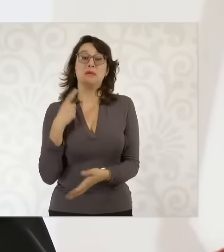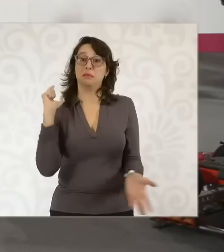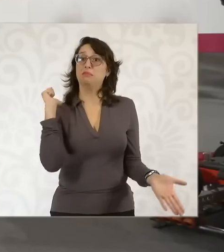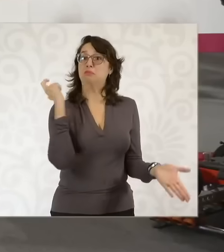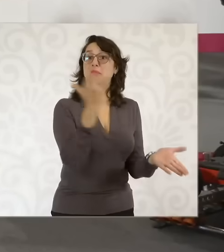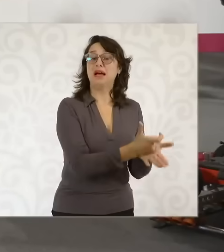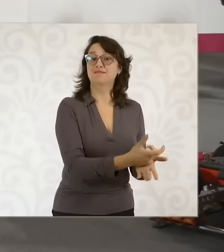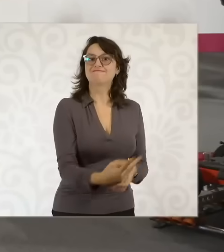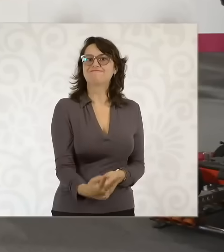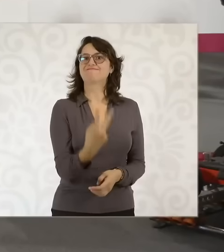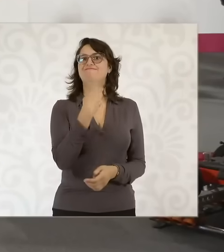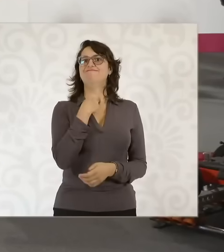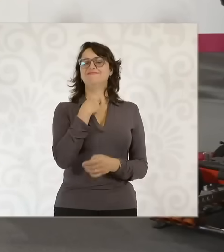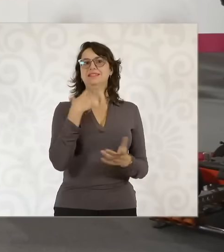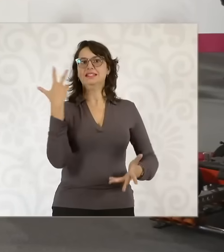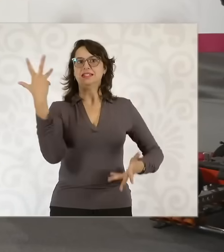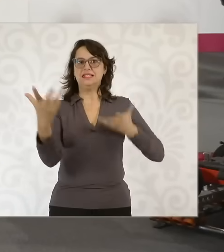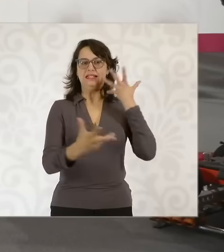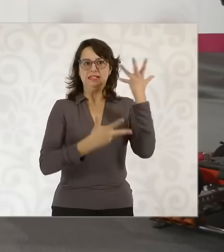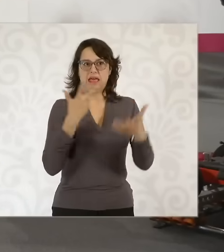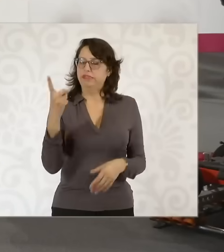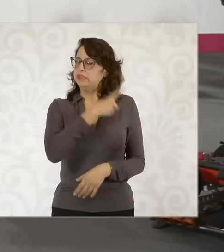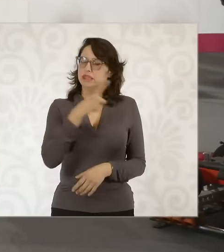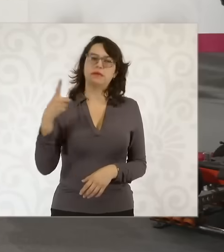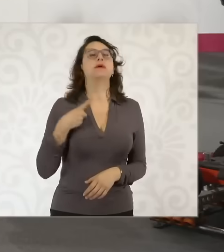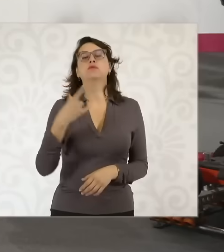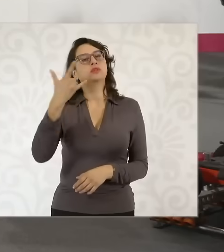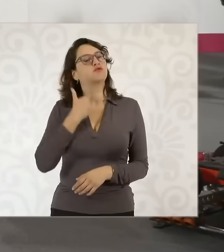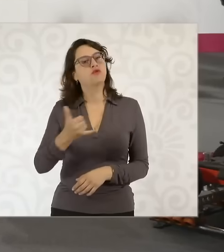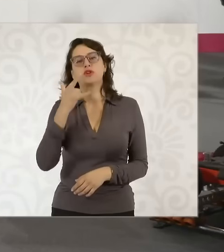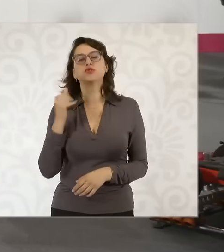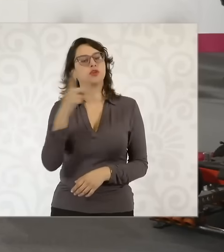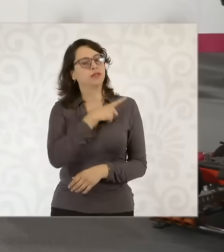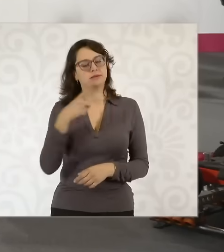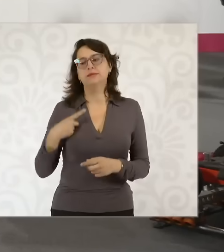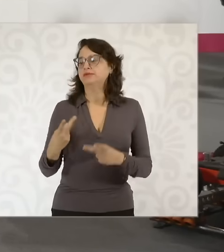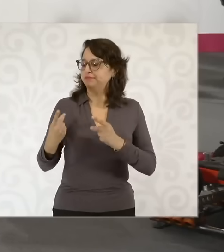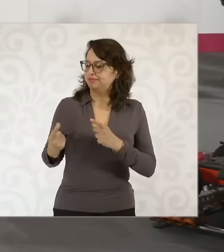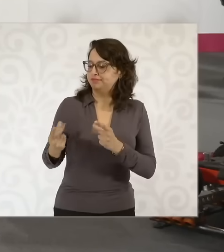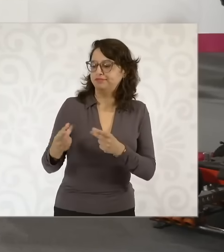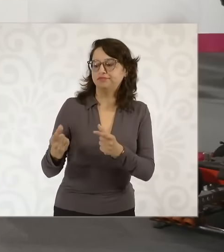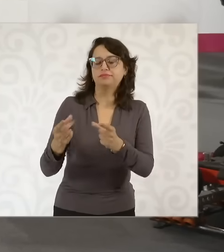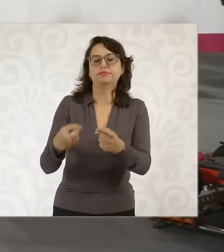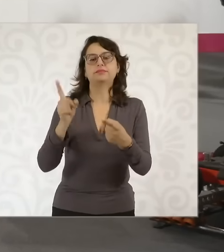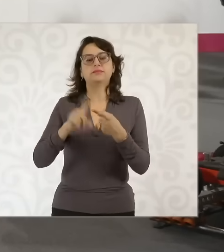tenemos que llevar a cabo un esfuerzo conjunto eh por parte de la Secretaría de Hacienda,